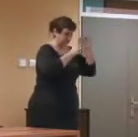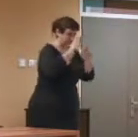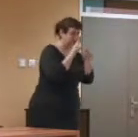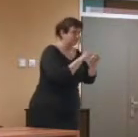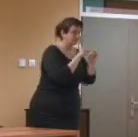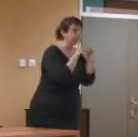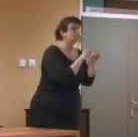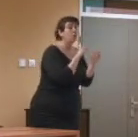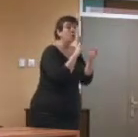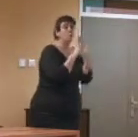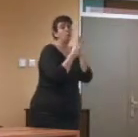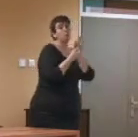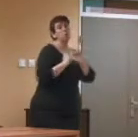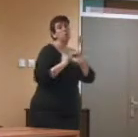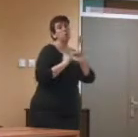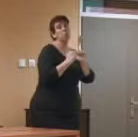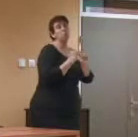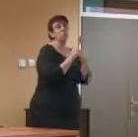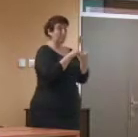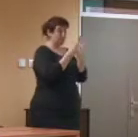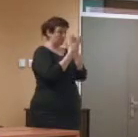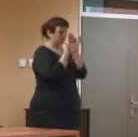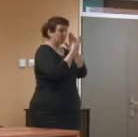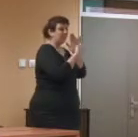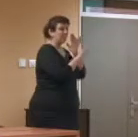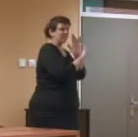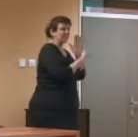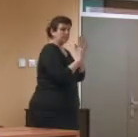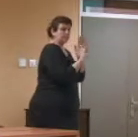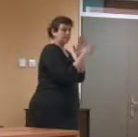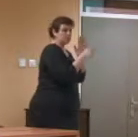Un proyecto que comienza costando 300 millones de euros que proyectan en la etapa socialista y que termina costando